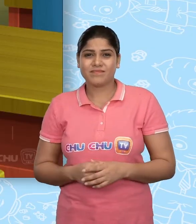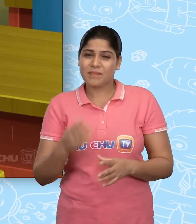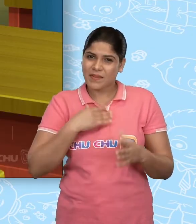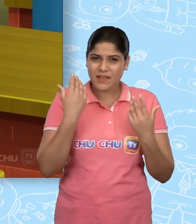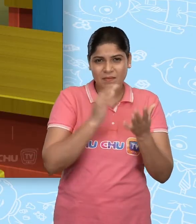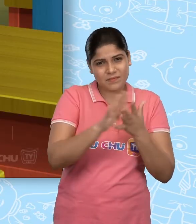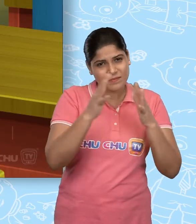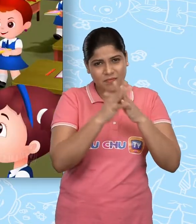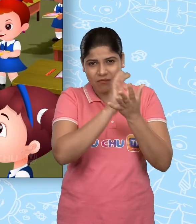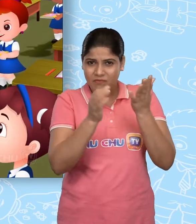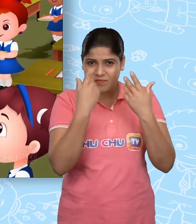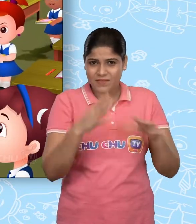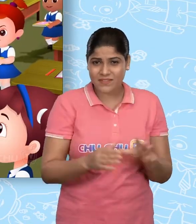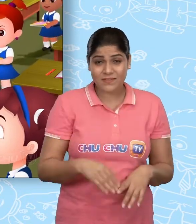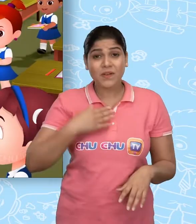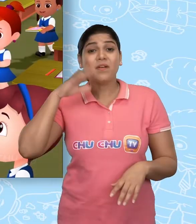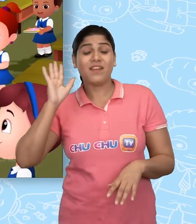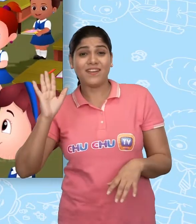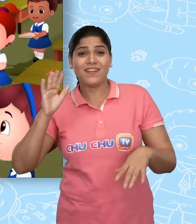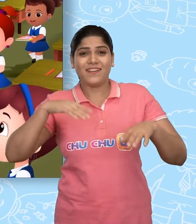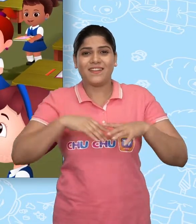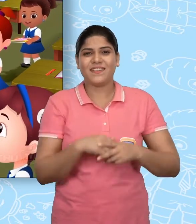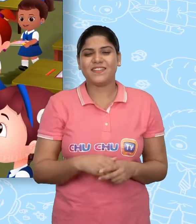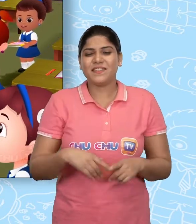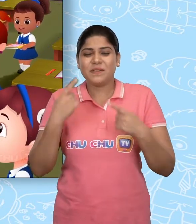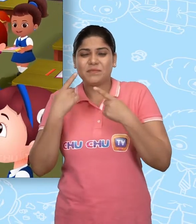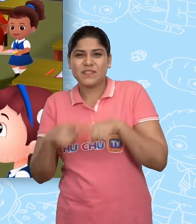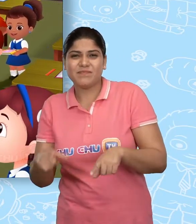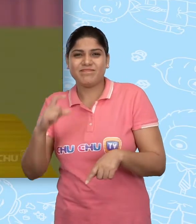मैंने अपना homework कर लिया, Miss Dorothy और मैंने भी.